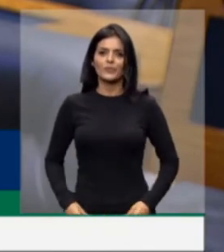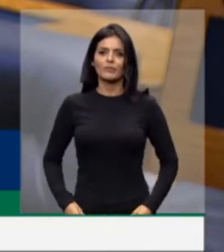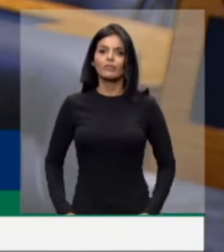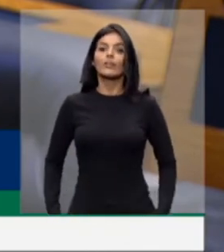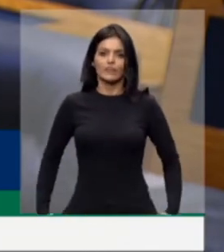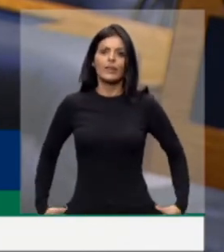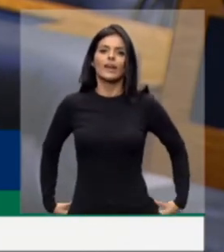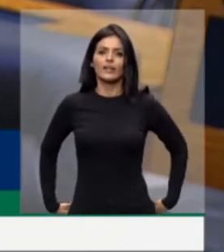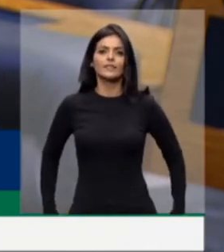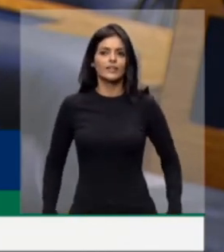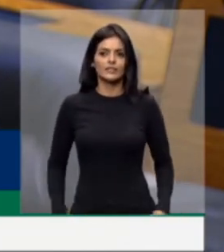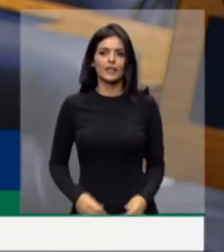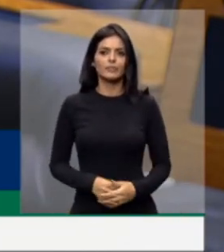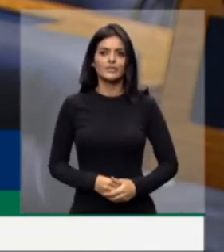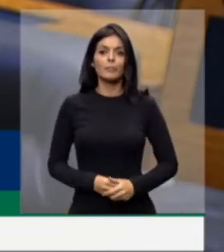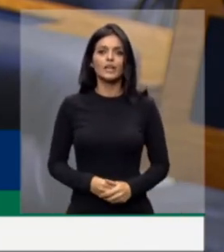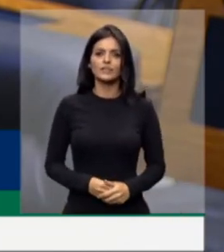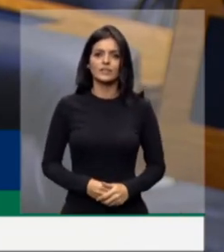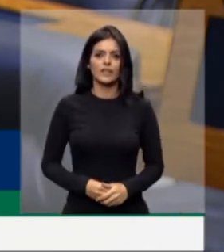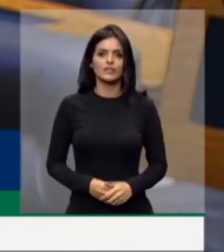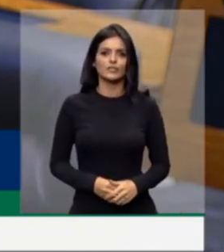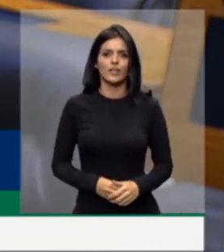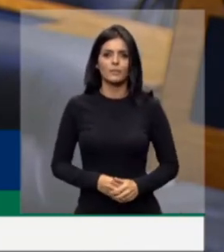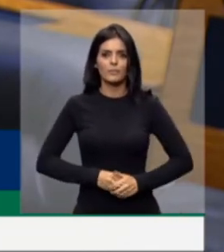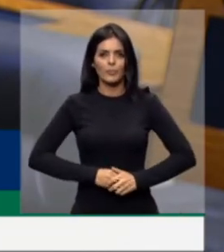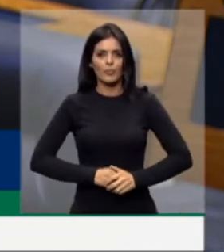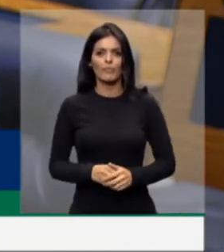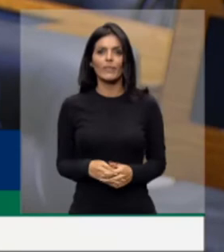DISCUSSÃO DENTRO DO PARTIDO. PARTIDO GRANDE JUNTO DO BLOCO E A DECISÃO É DE SOLICITAR A